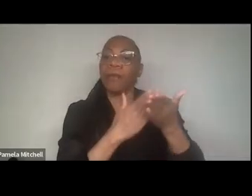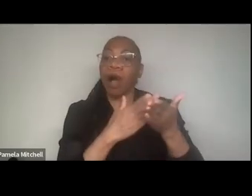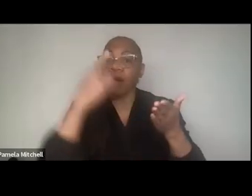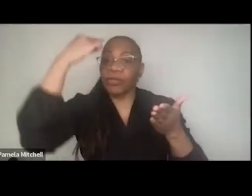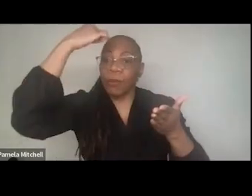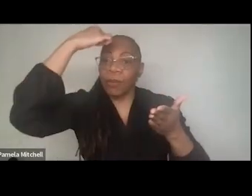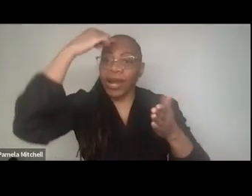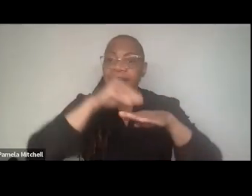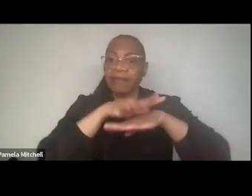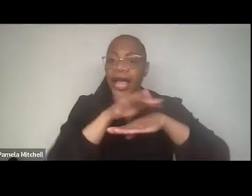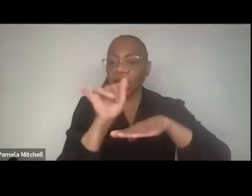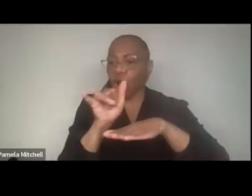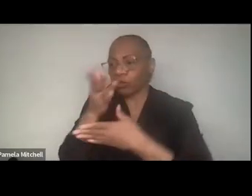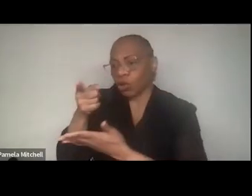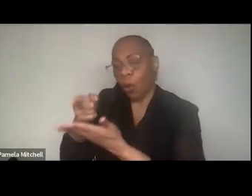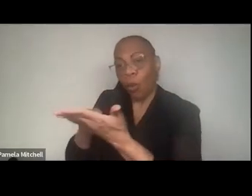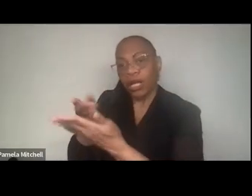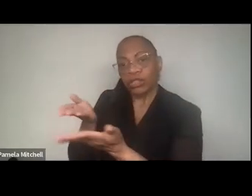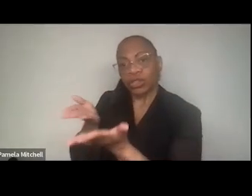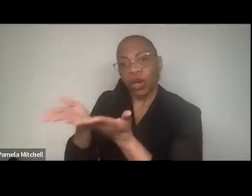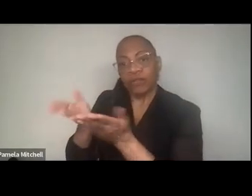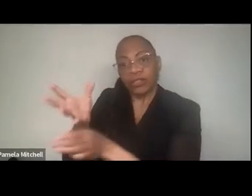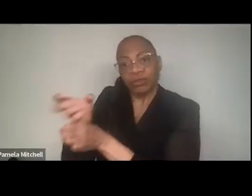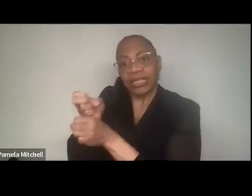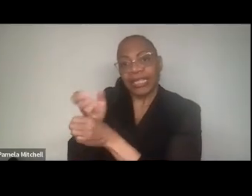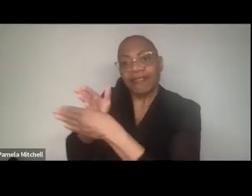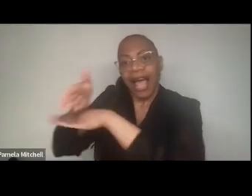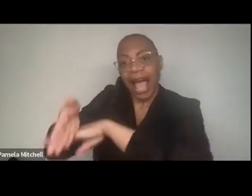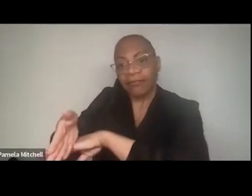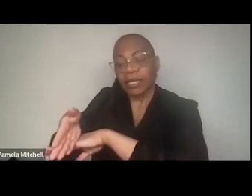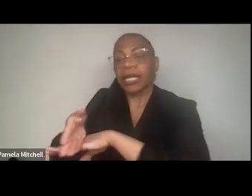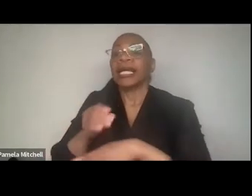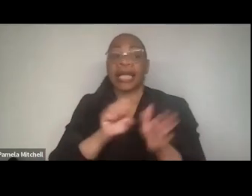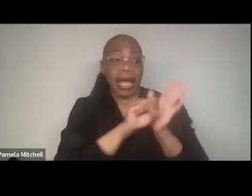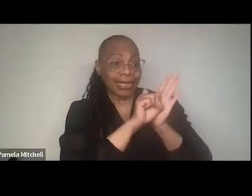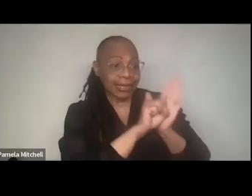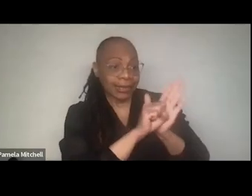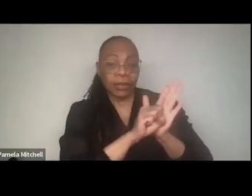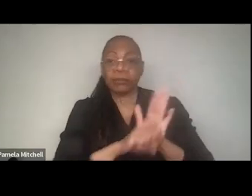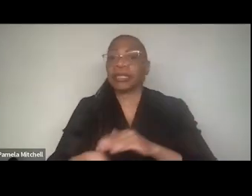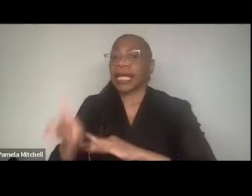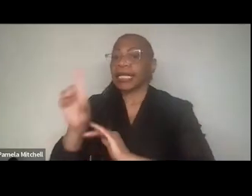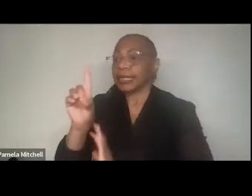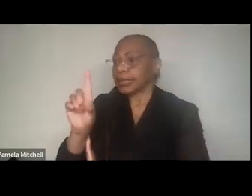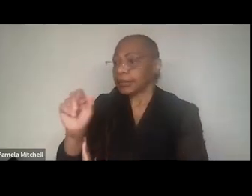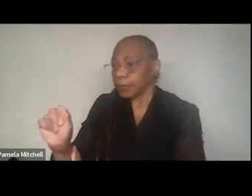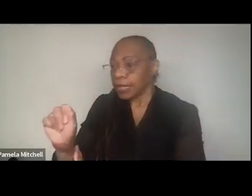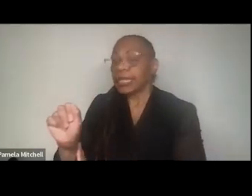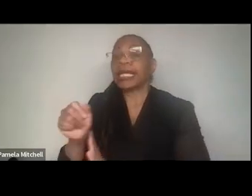qué servicios recibieron después. Entonces, preguntar sobre esos síntomas y las deficiencias o las cosas que han experimentado